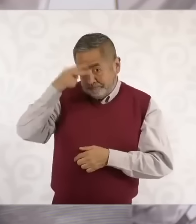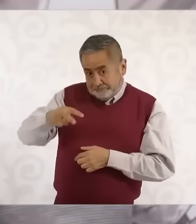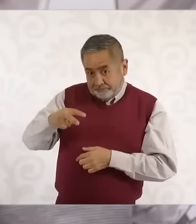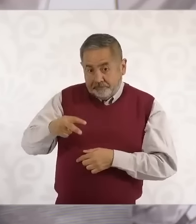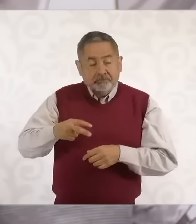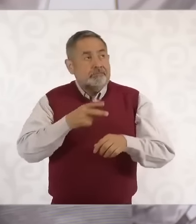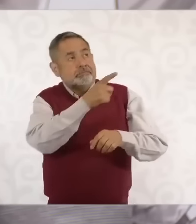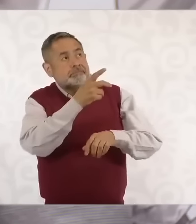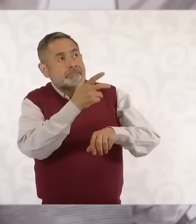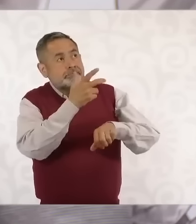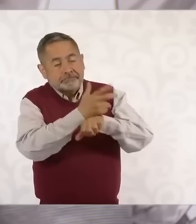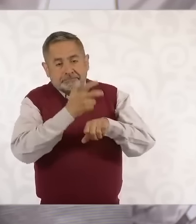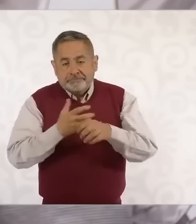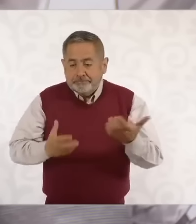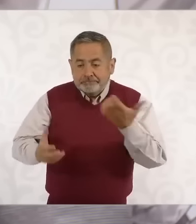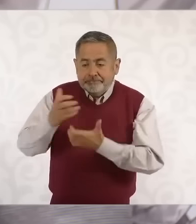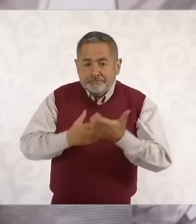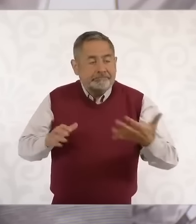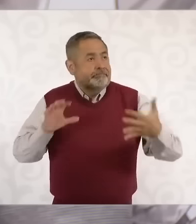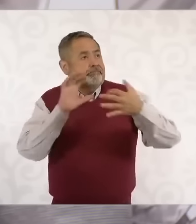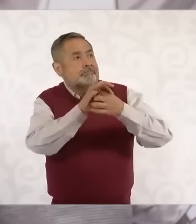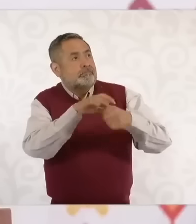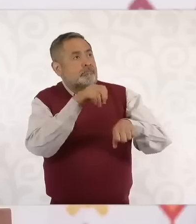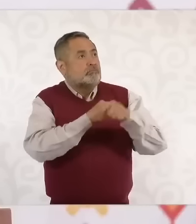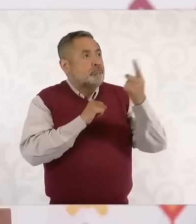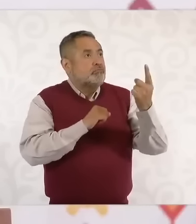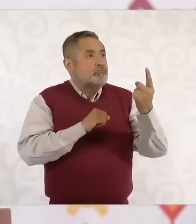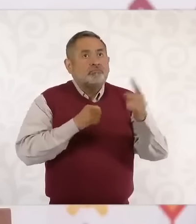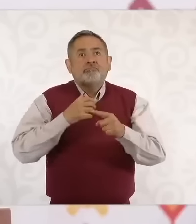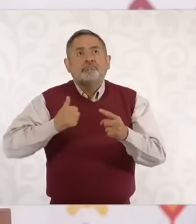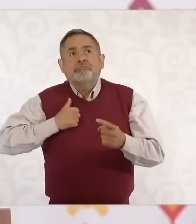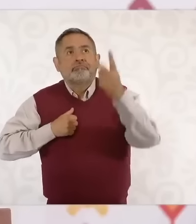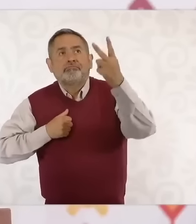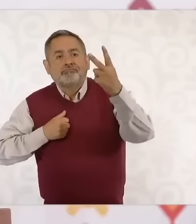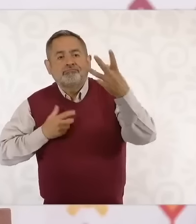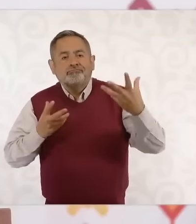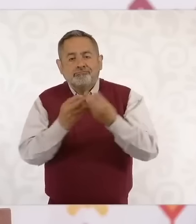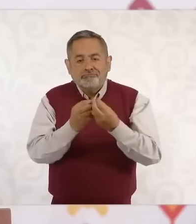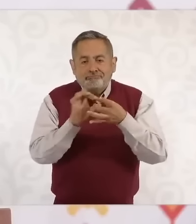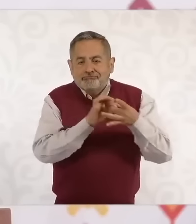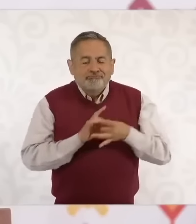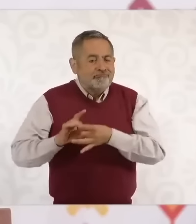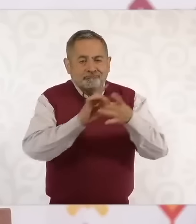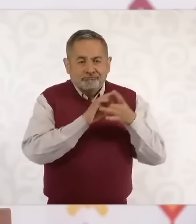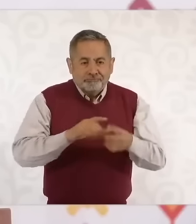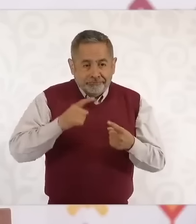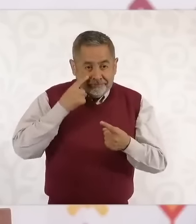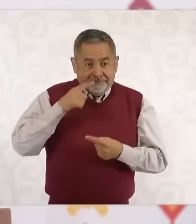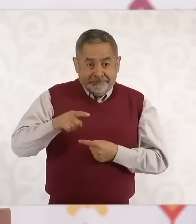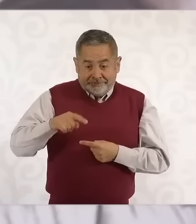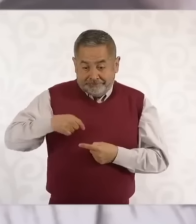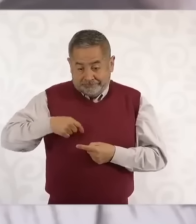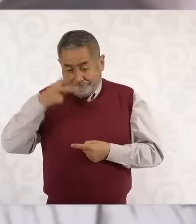Unidos y el dos, Canadá. No hay, si tú sumas lo que México y Canadá le compran Estados Unidos,